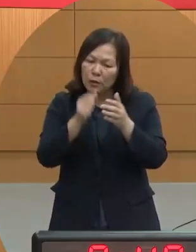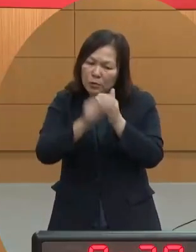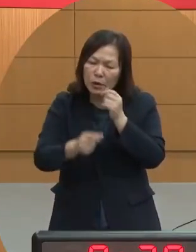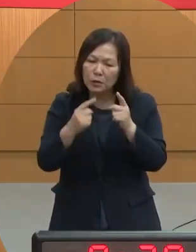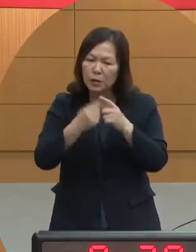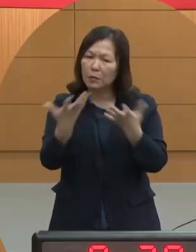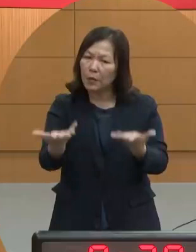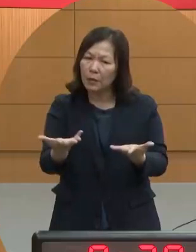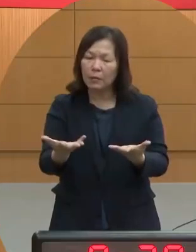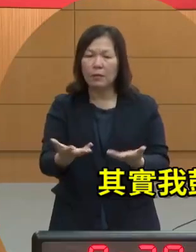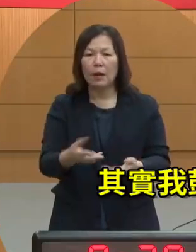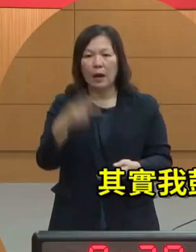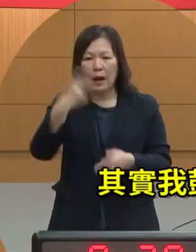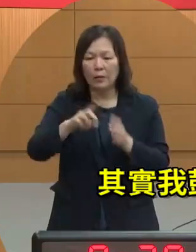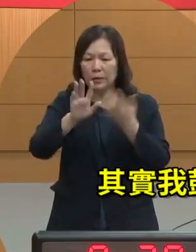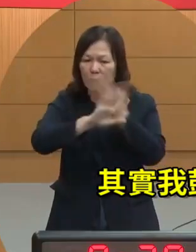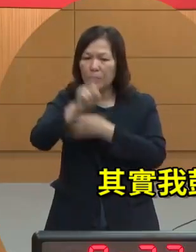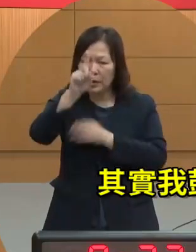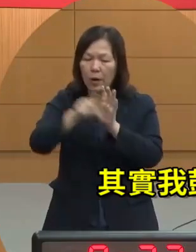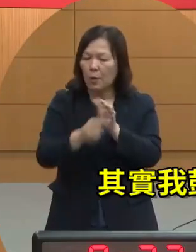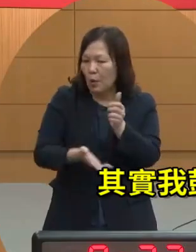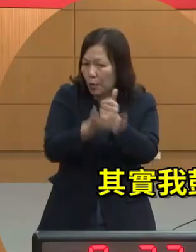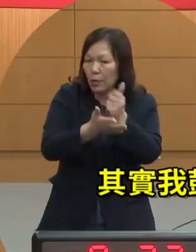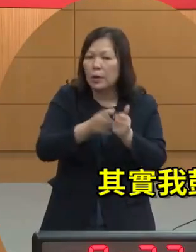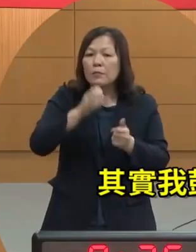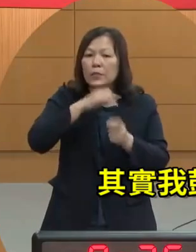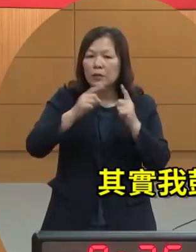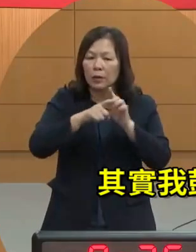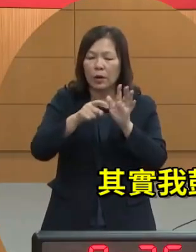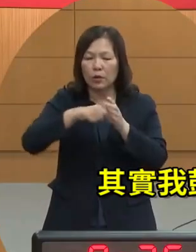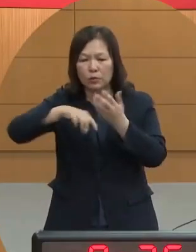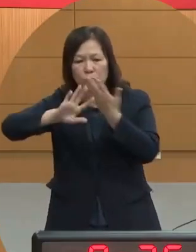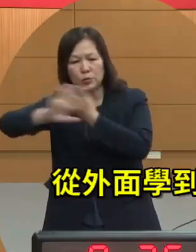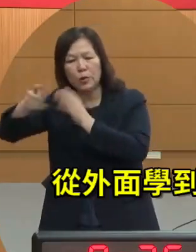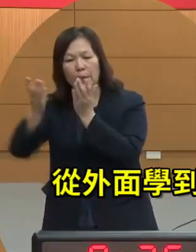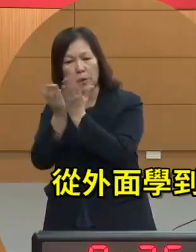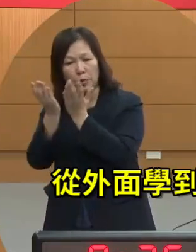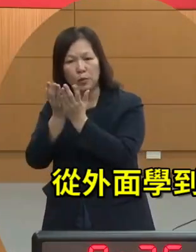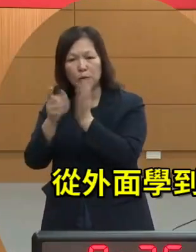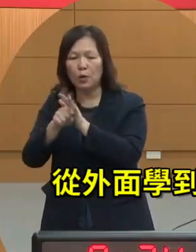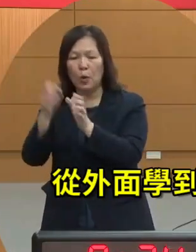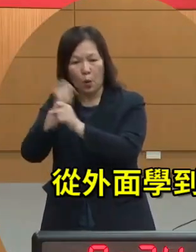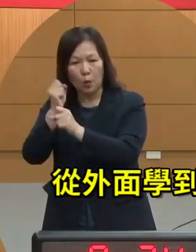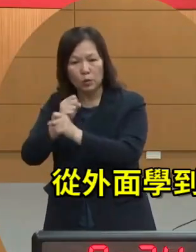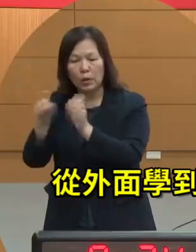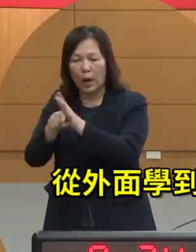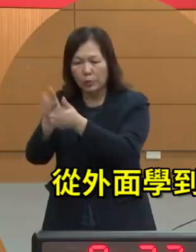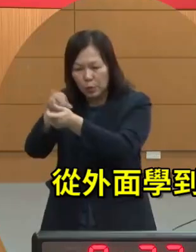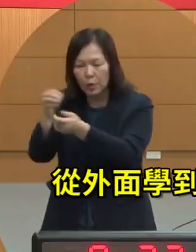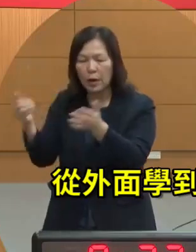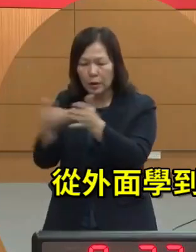還有有一點 其實我鼓勵屏東人外出求學跟就業 從外面學到一些東西之後再回來屏東奉獻